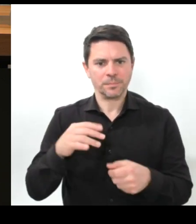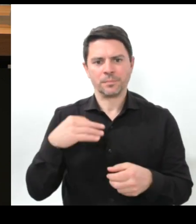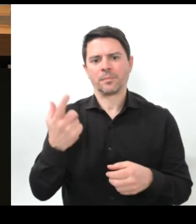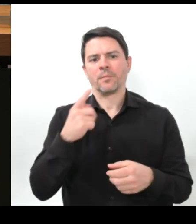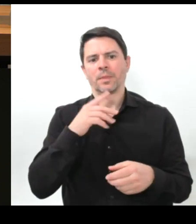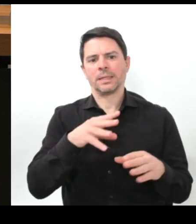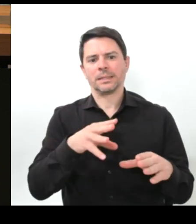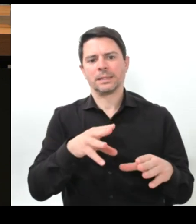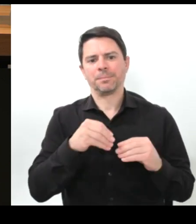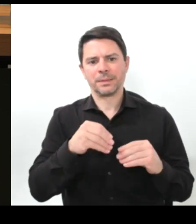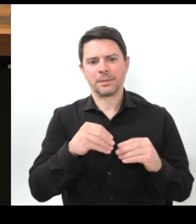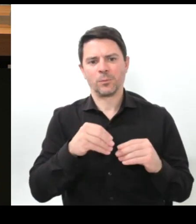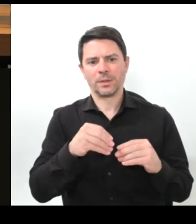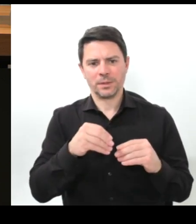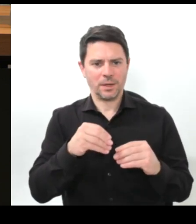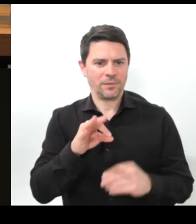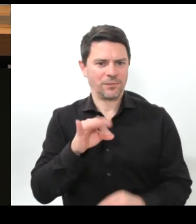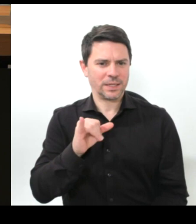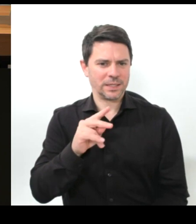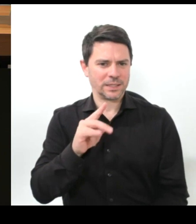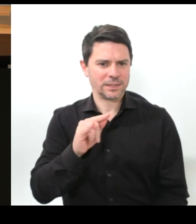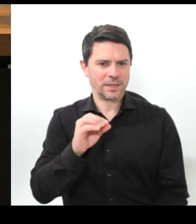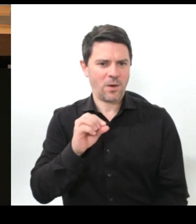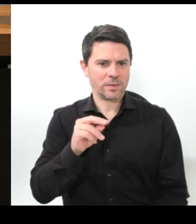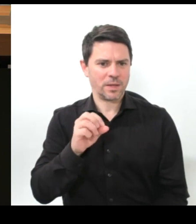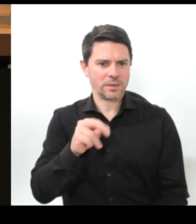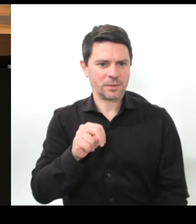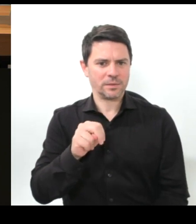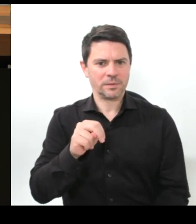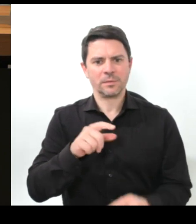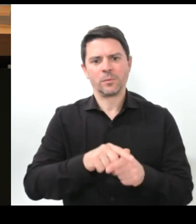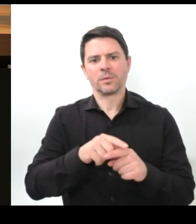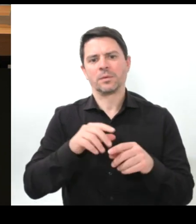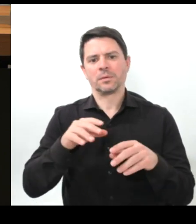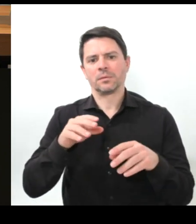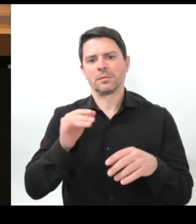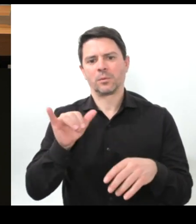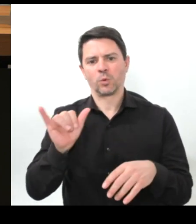die Versorgung mit Energie ist für unsere Gesellschaft von